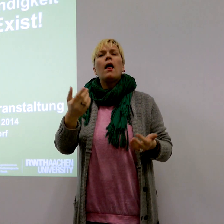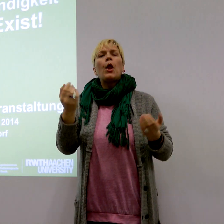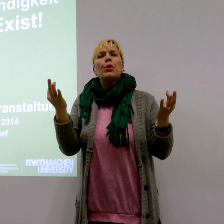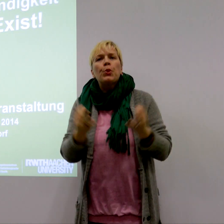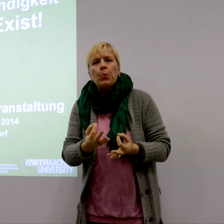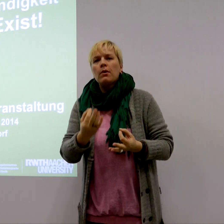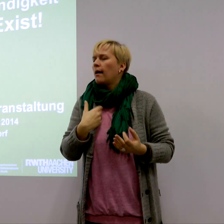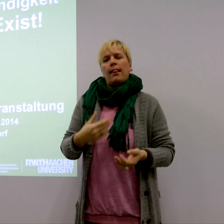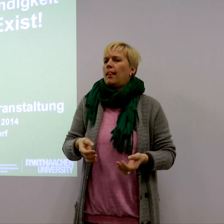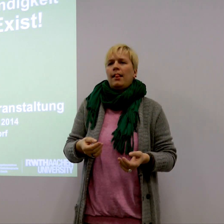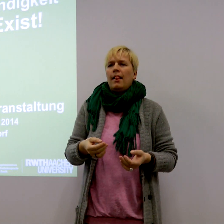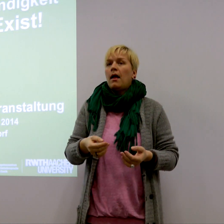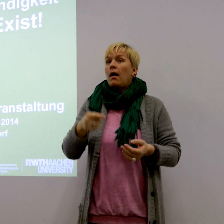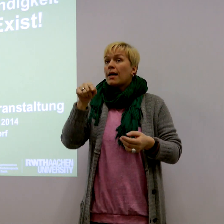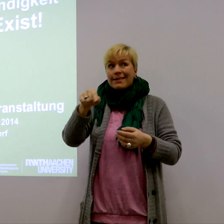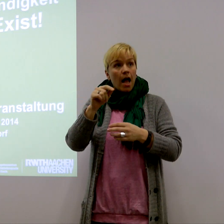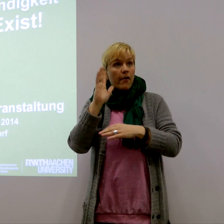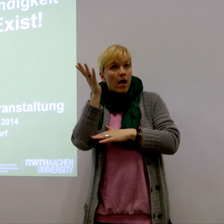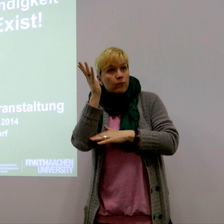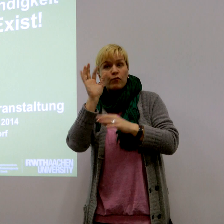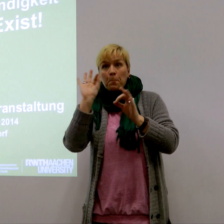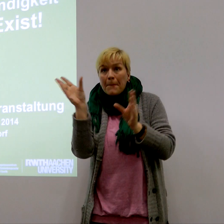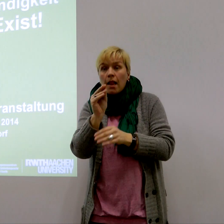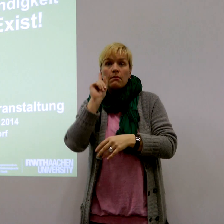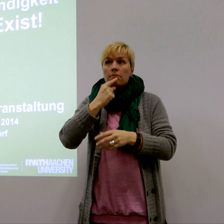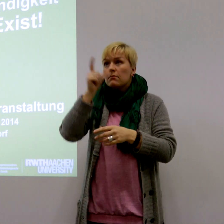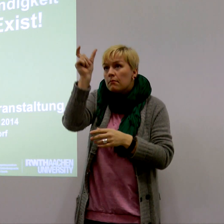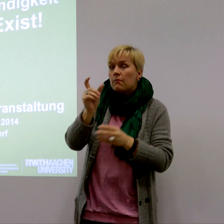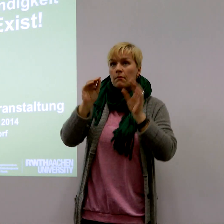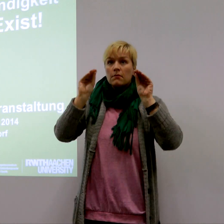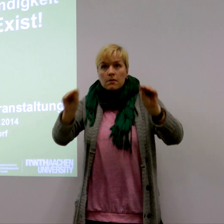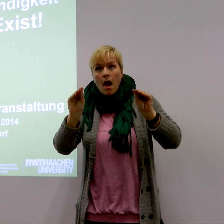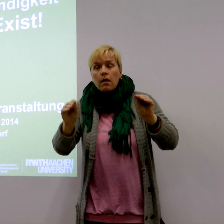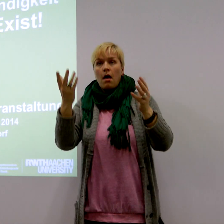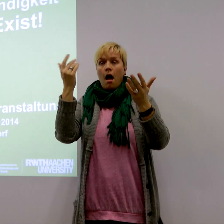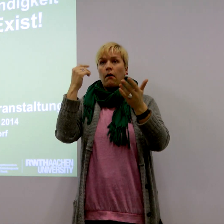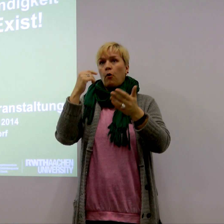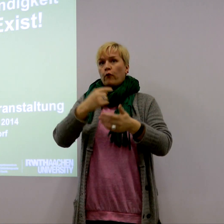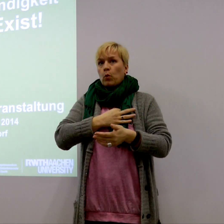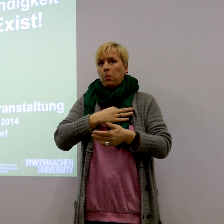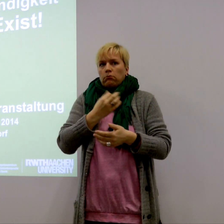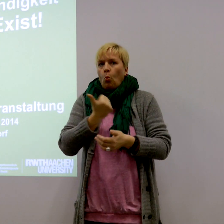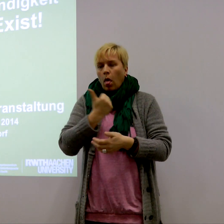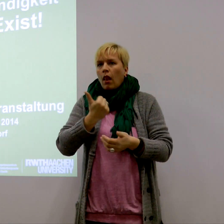Nur es auch zu tun, das habe ich bisher nicht geschafft. Die Seminare mit gehörlosen Trainern sind einfach toll für mich.